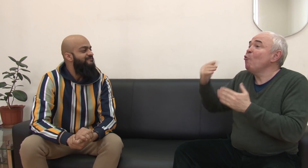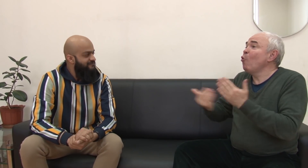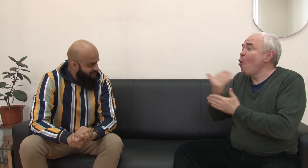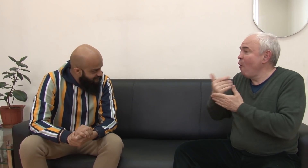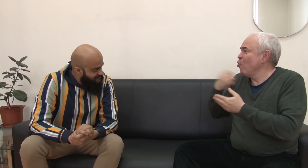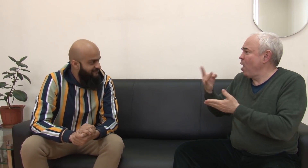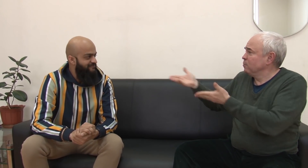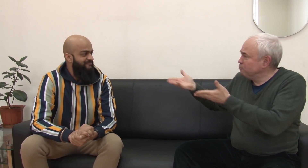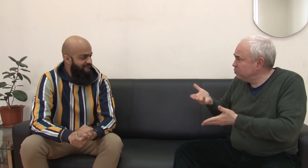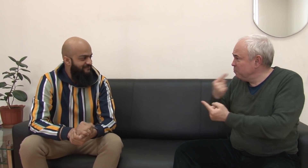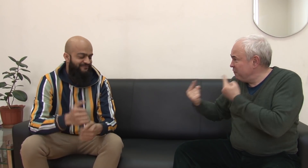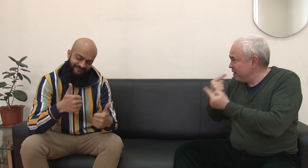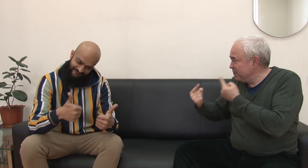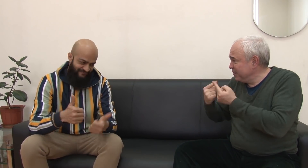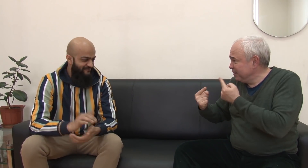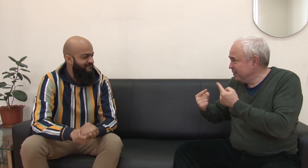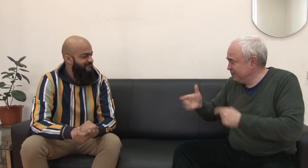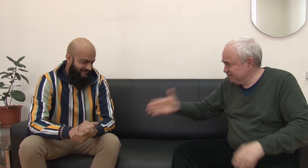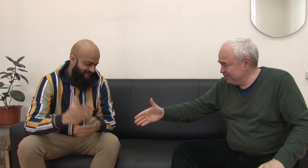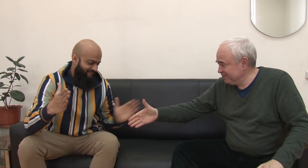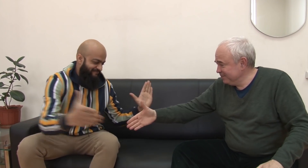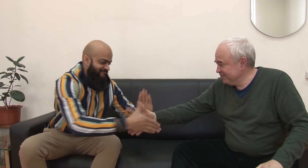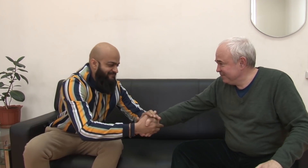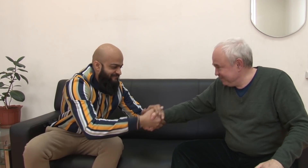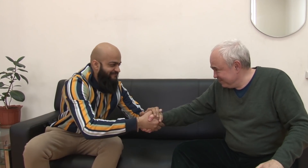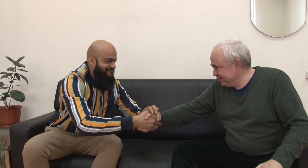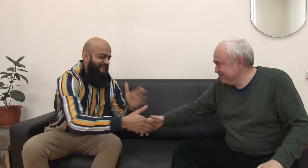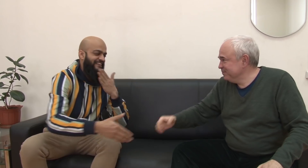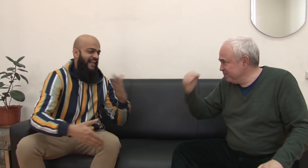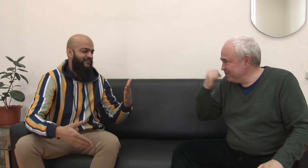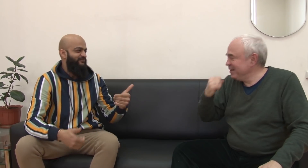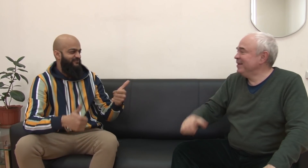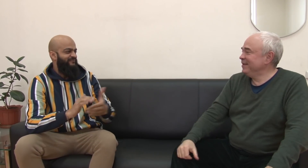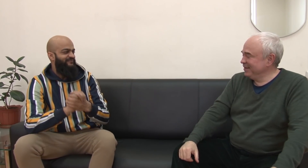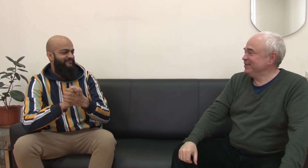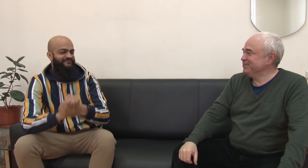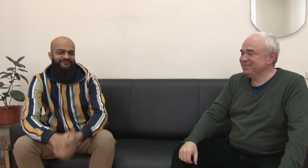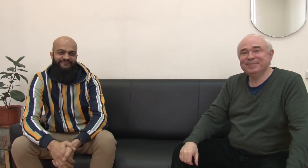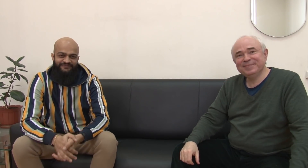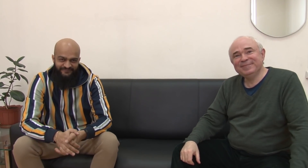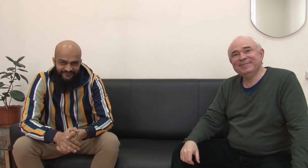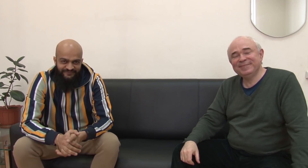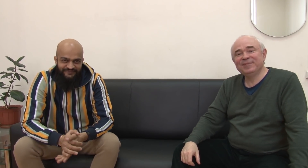Может быть, мы снова увидимся и поговорим. И Вам спасибо!